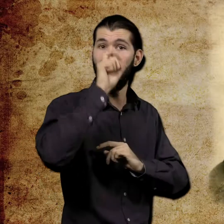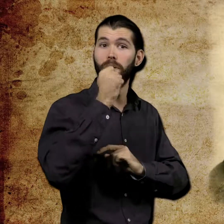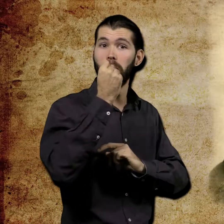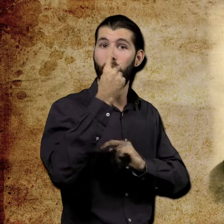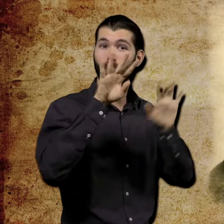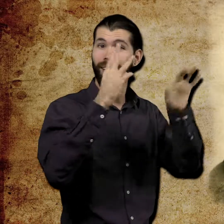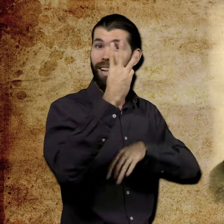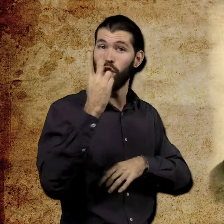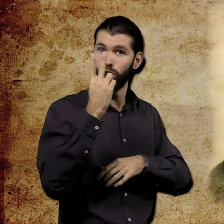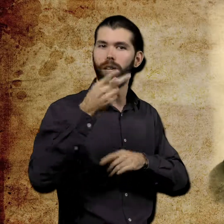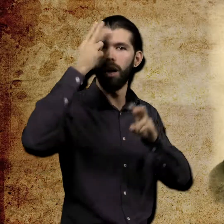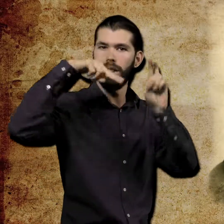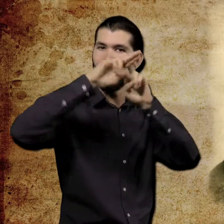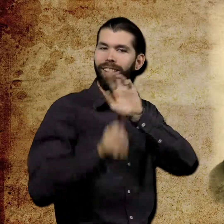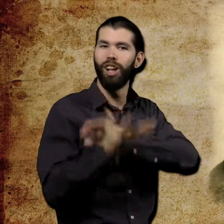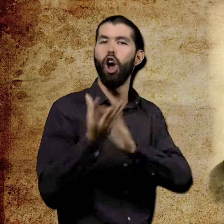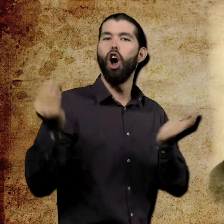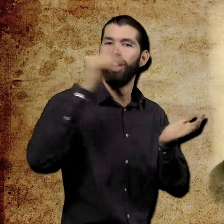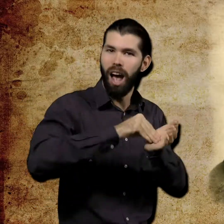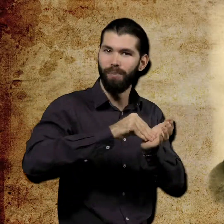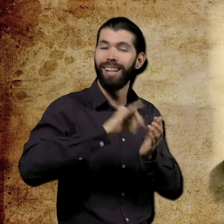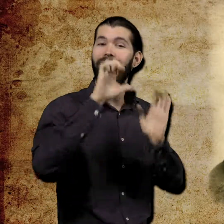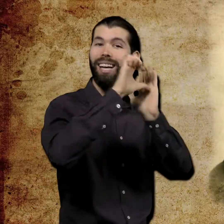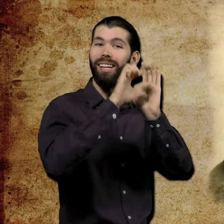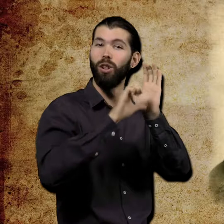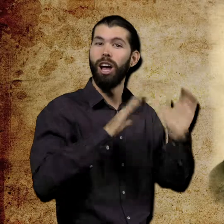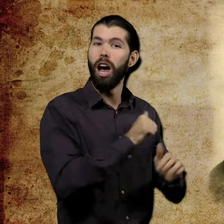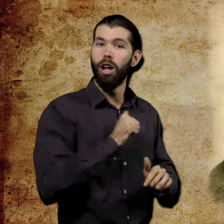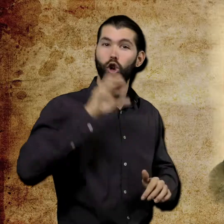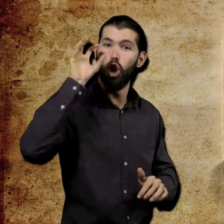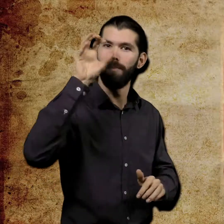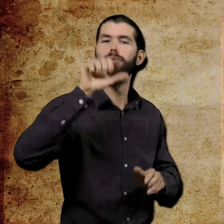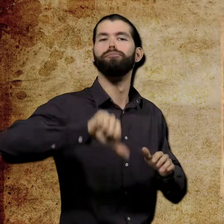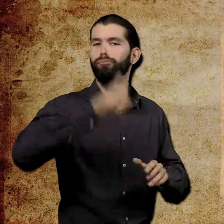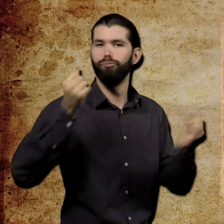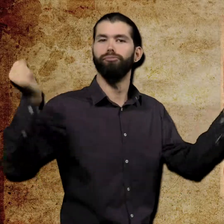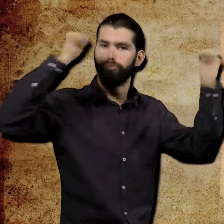i el 1932 va ser restaurada la Generalitat i es va aprovar l'Estatut d'Autonomia.